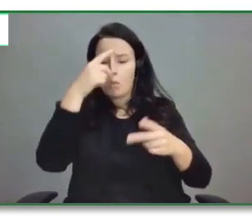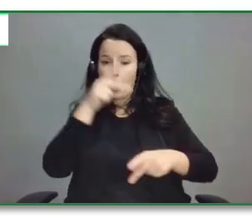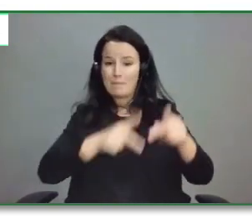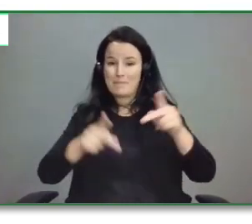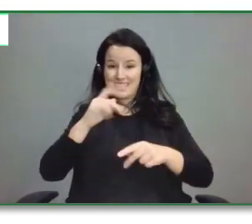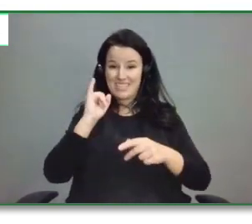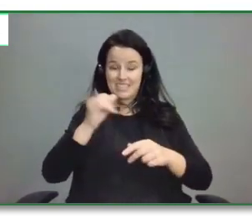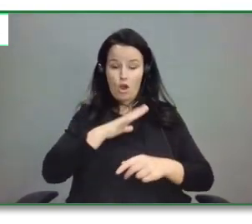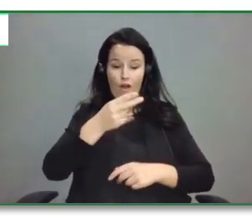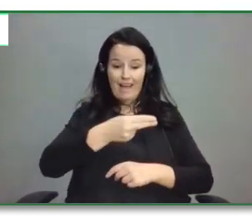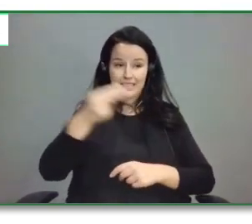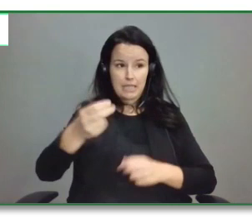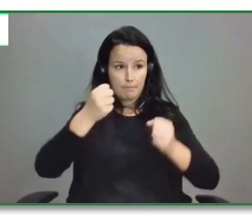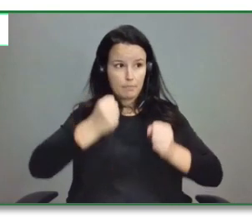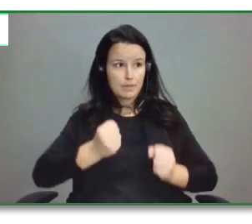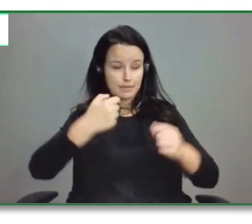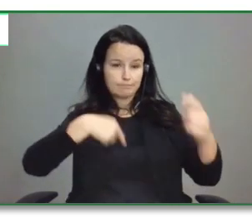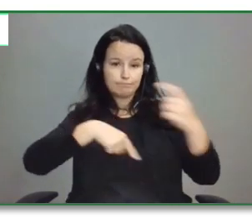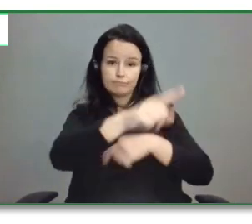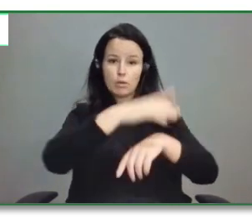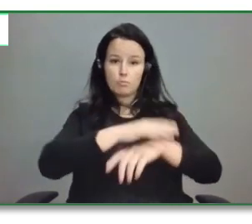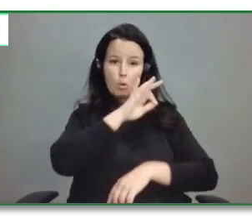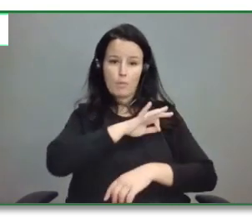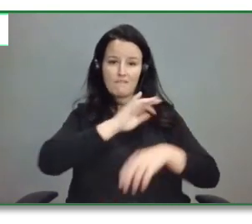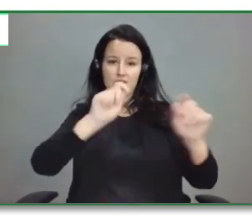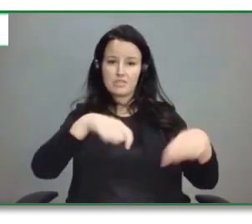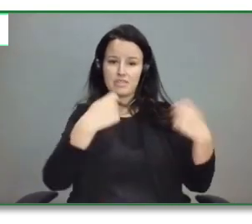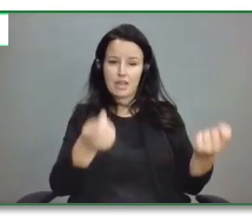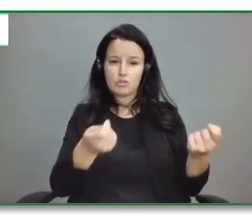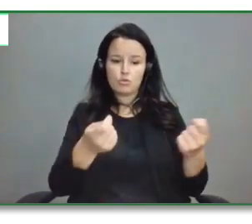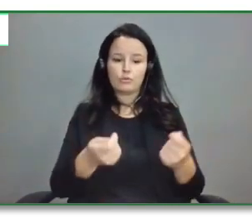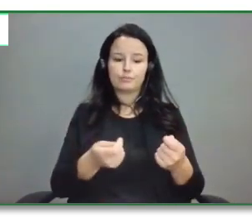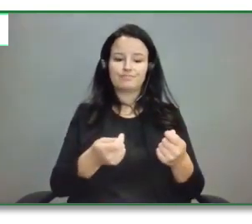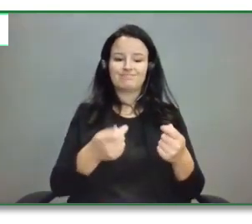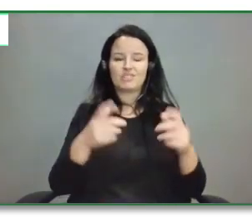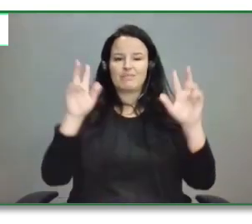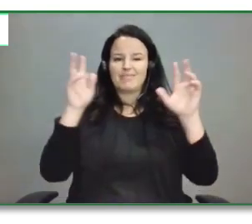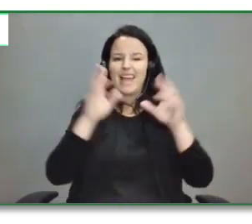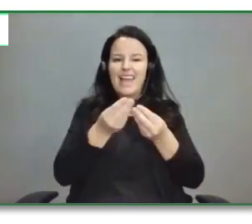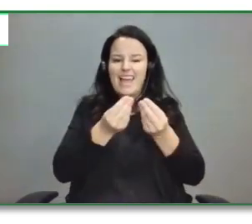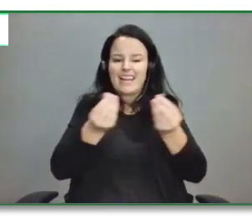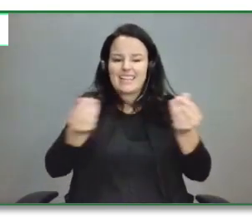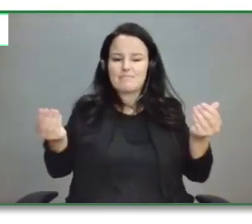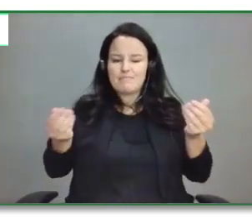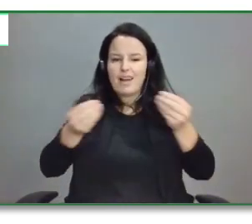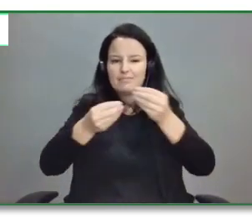de la nature la variable équipement a